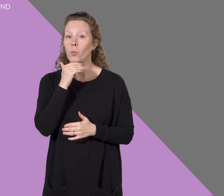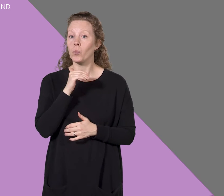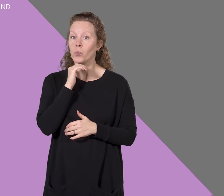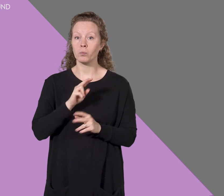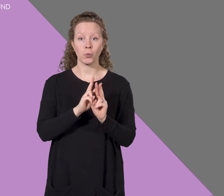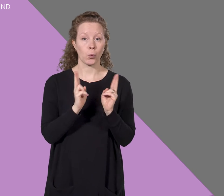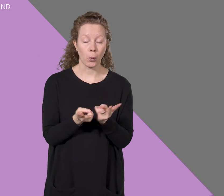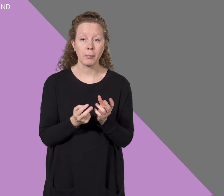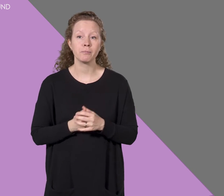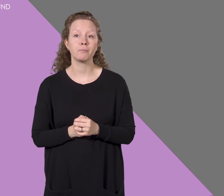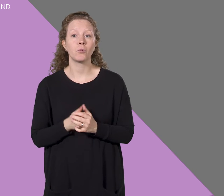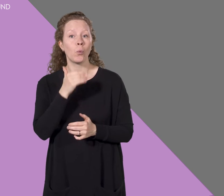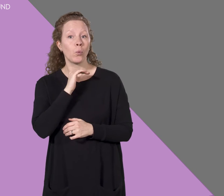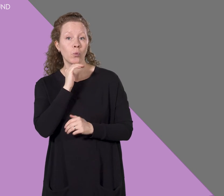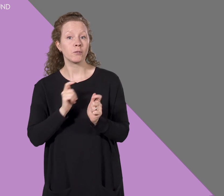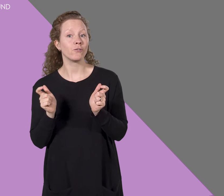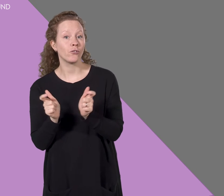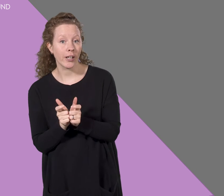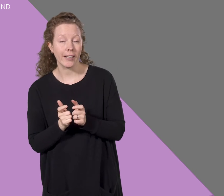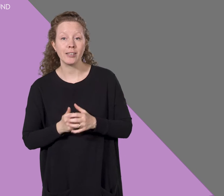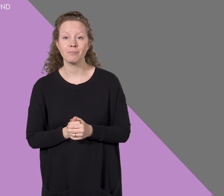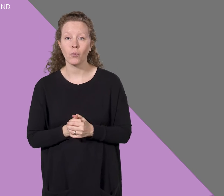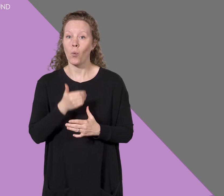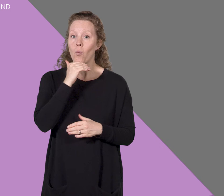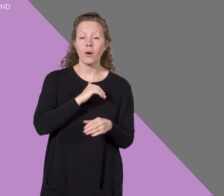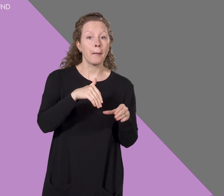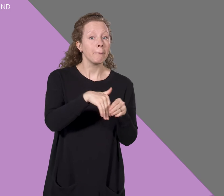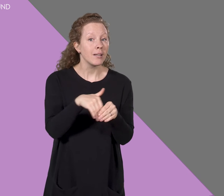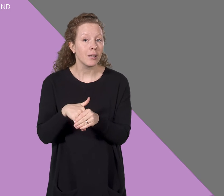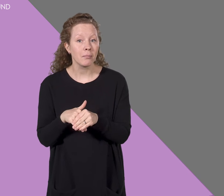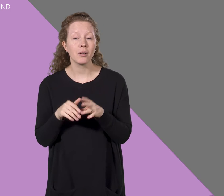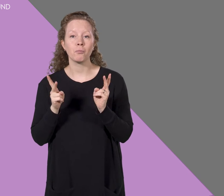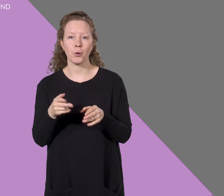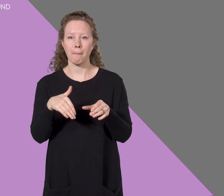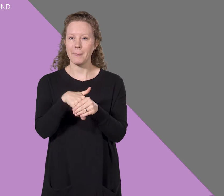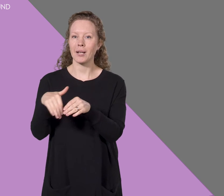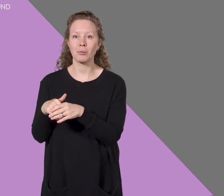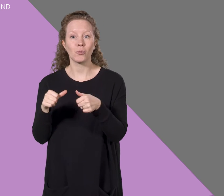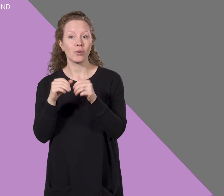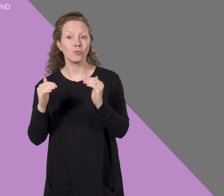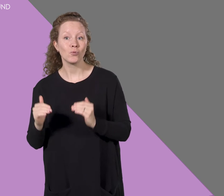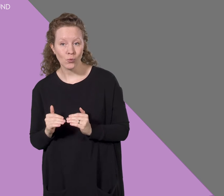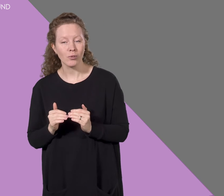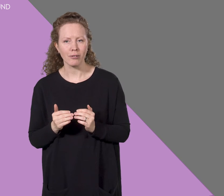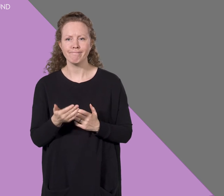ungdomsföreningar, unga föreningsmedlemmar samt medlemsorganisationer -